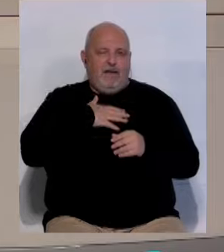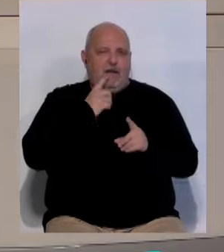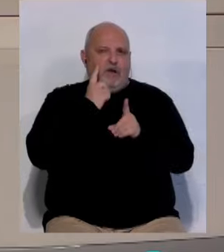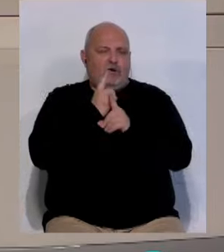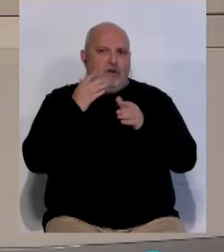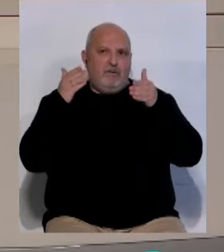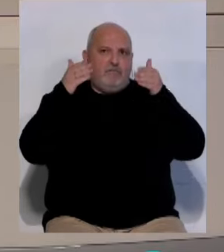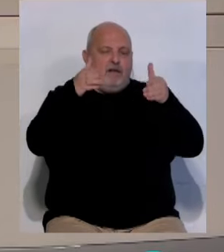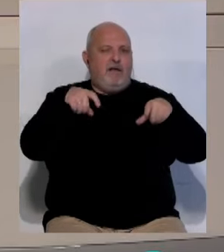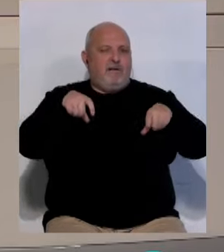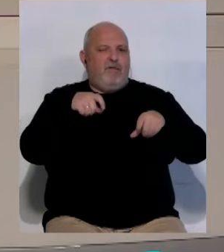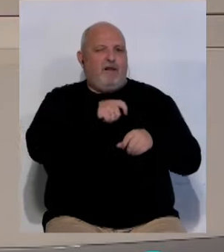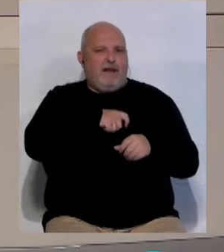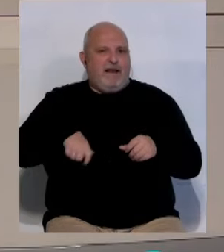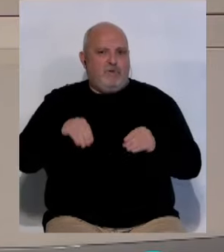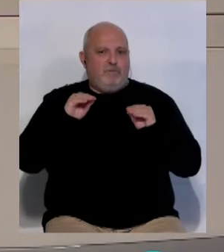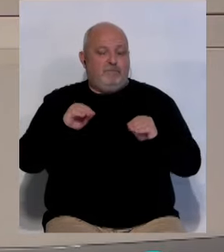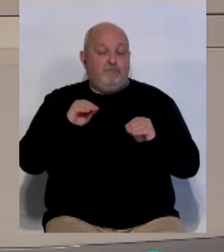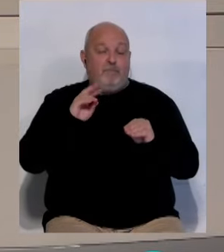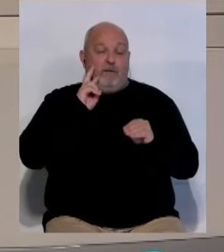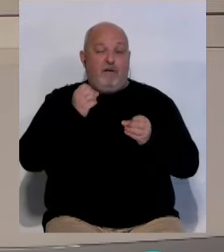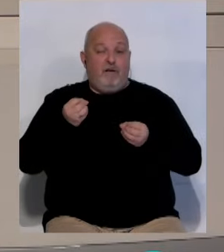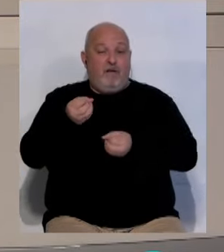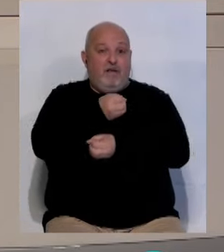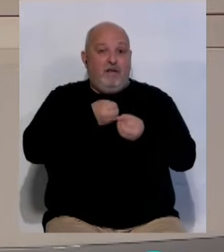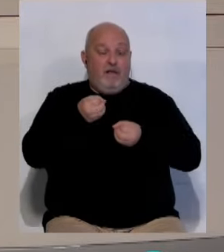frente al rayo creo por lo que estábamos comentando en el día de ayer que era el